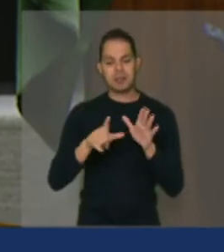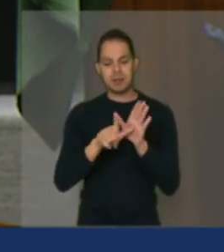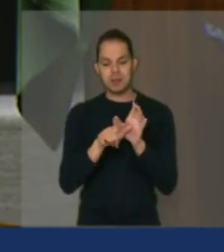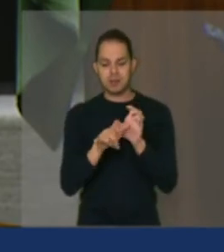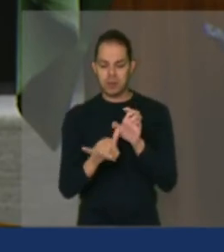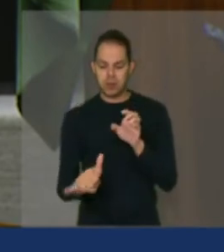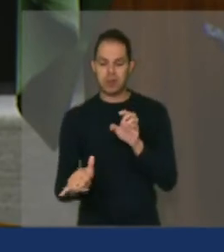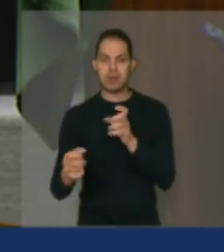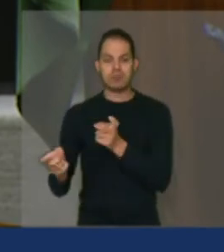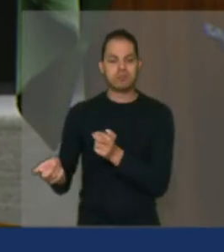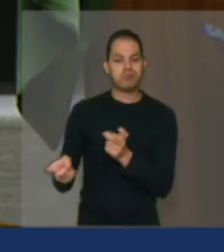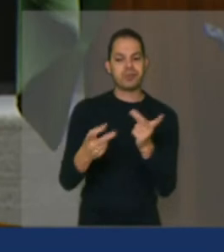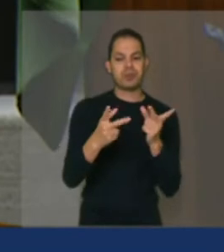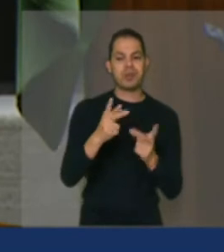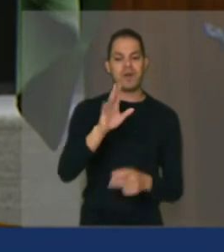DESSA ENTREGA ABSURDA DO NOSSO PATRIMÔNIO ENERGÉTICO E A